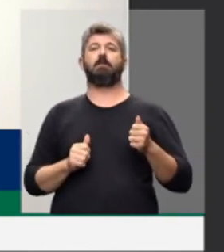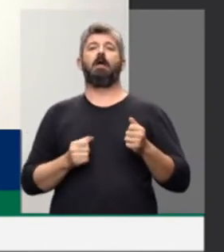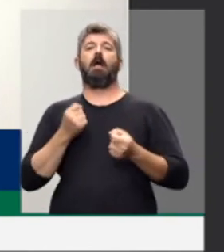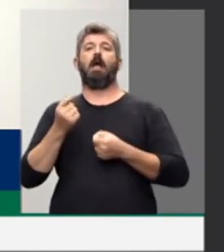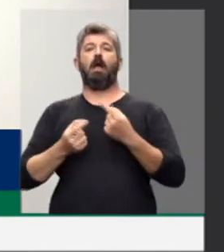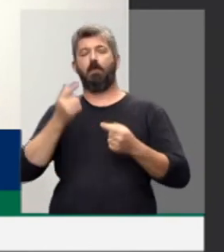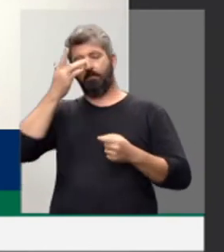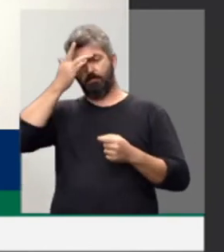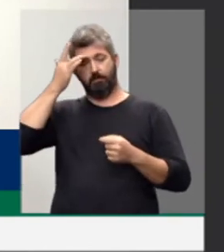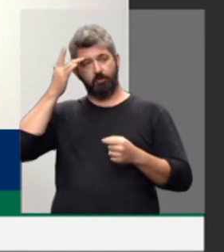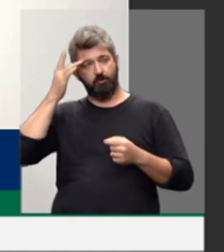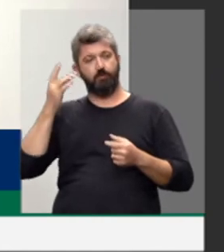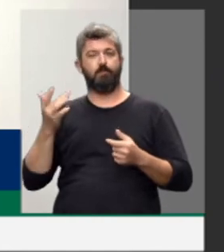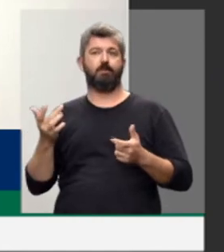FAZER ALGUMAS REFERÊNCIAS EM RELAÇÃO A ESSA A ANSIEDADE